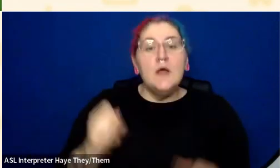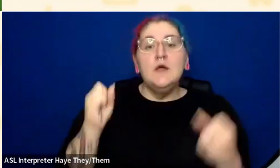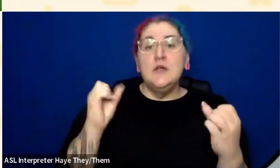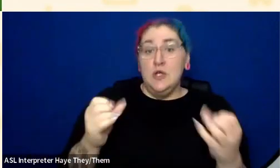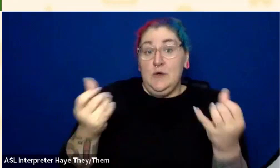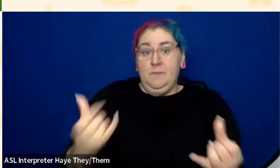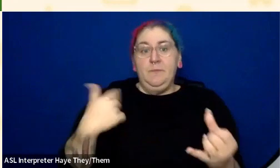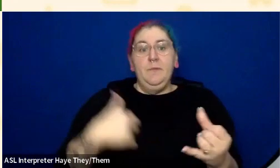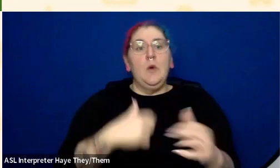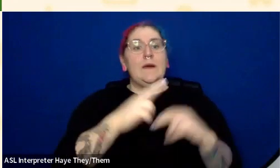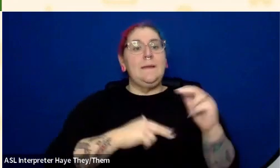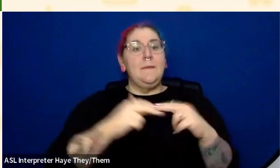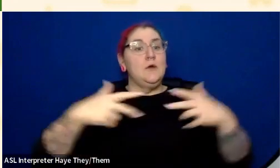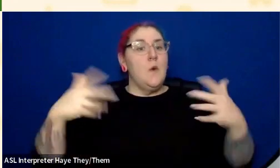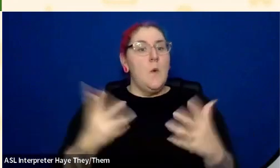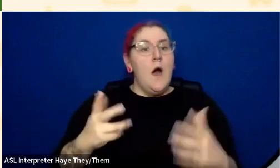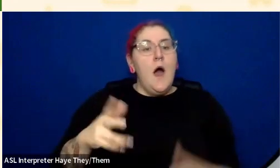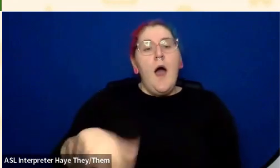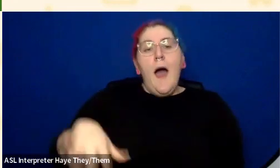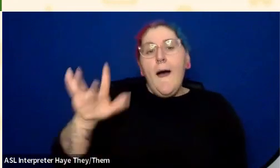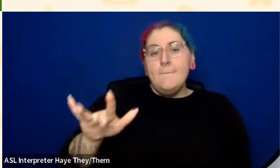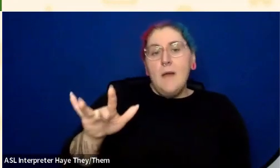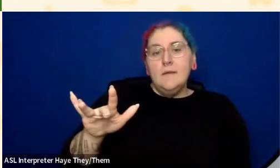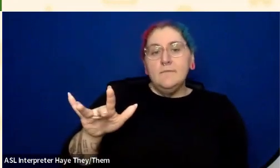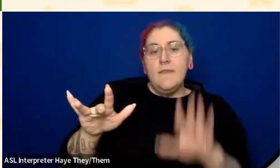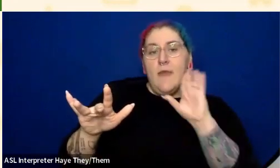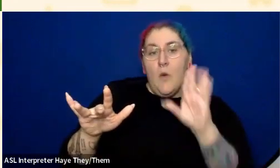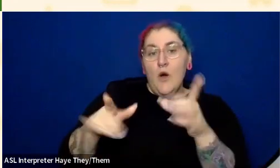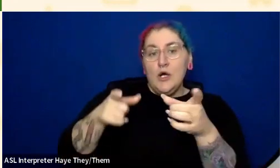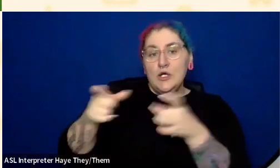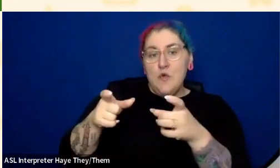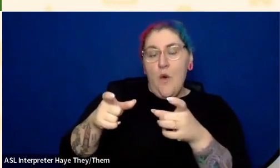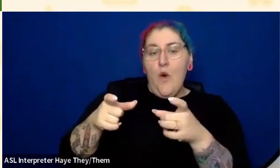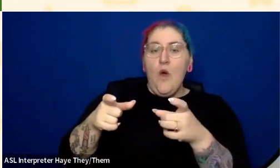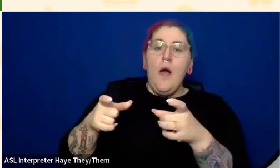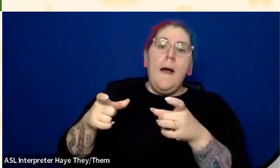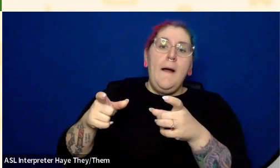Es un botón que controla el estado de reproducción o pausa de una animación.